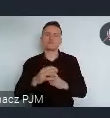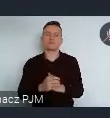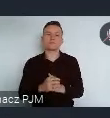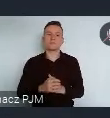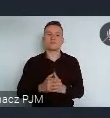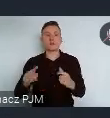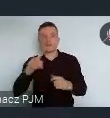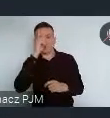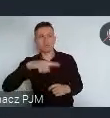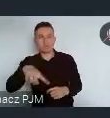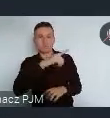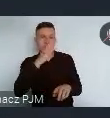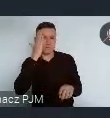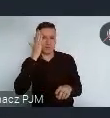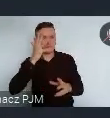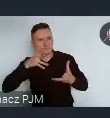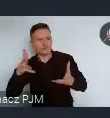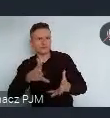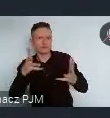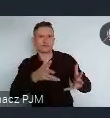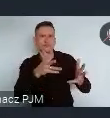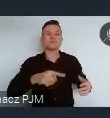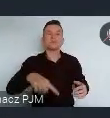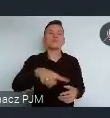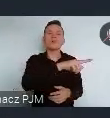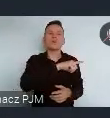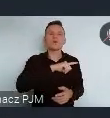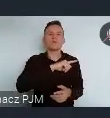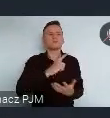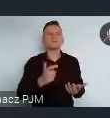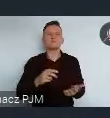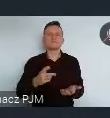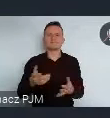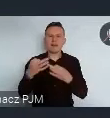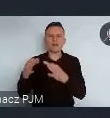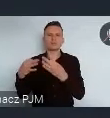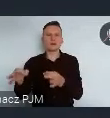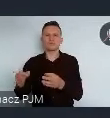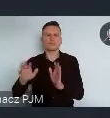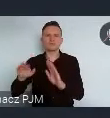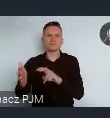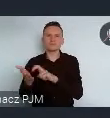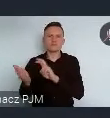zmierzające do tego, żeby rezygnować z samochodu tam, gdzie można przemieszczać się rowerem.